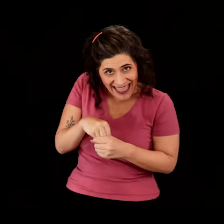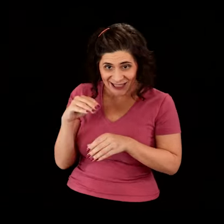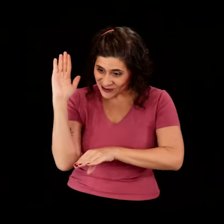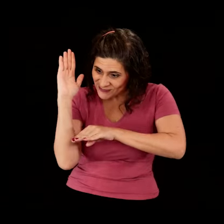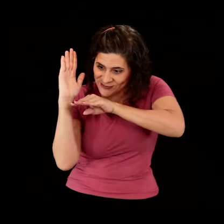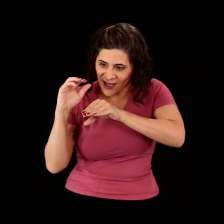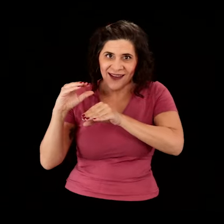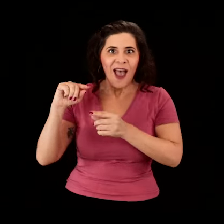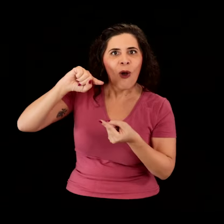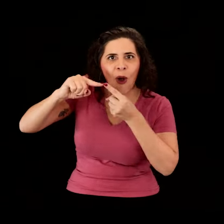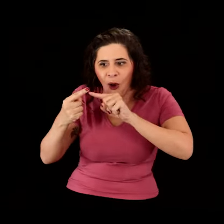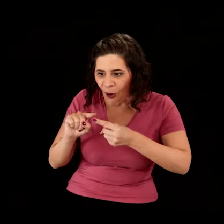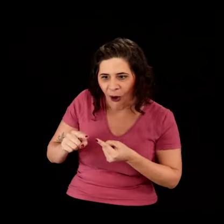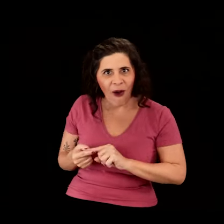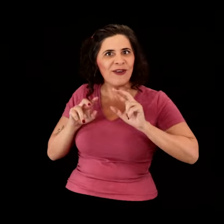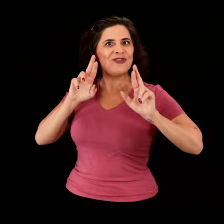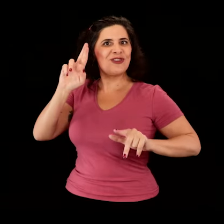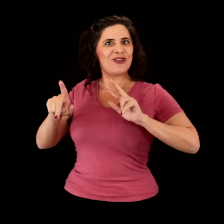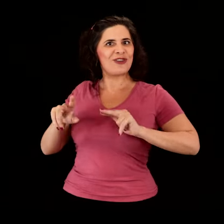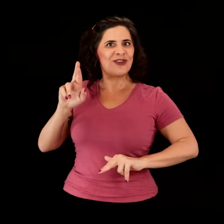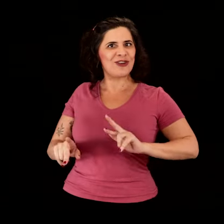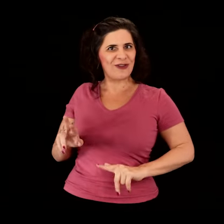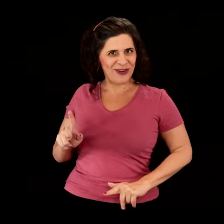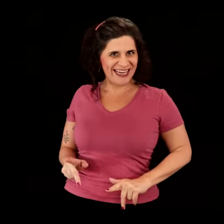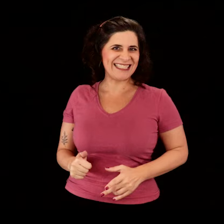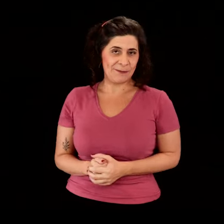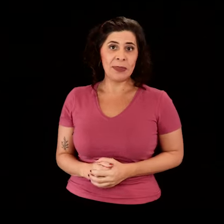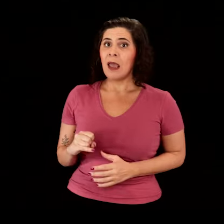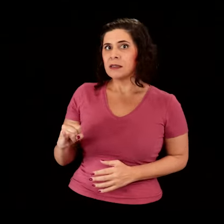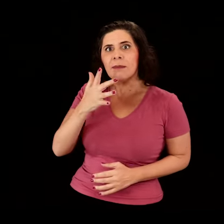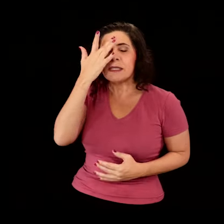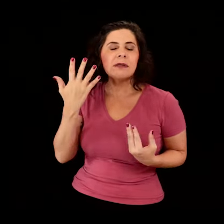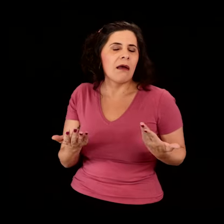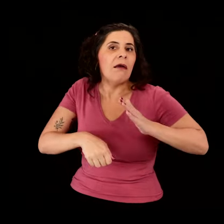ele fez uma divisão de cores. Quem está construindo em uma escala como a dele,